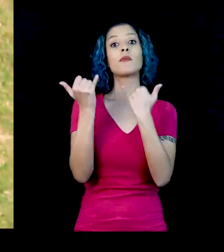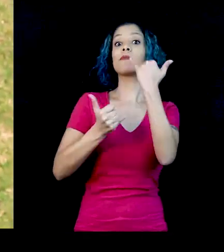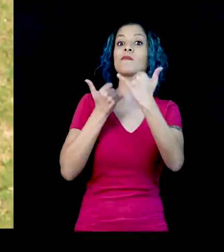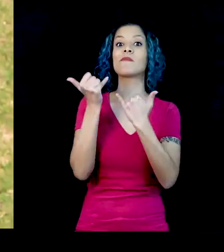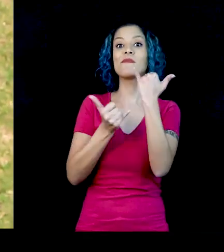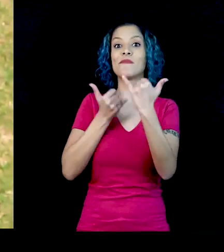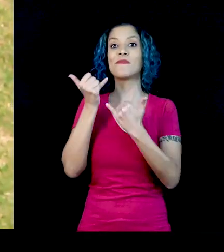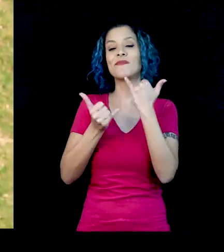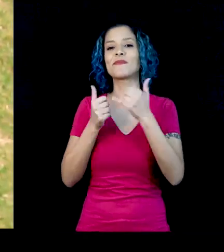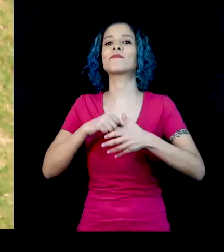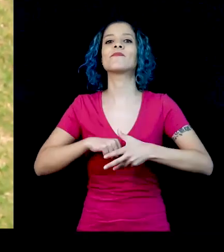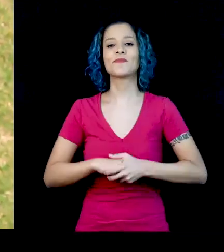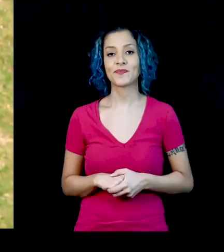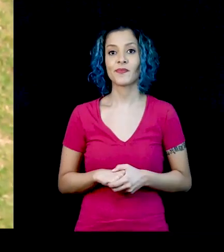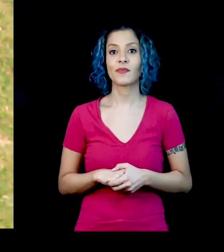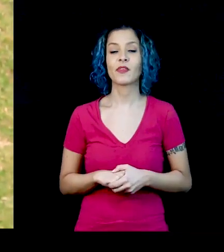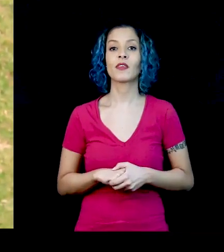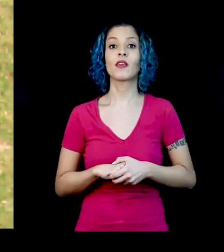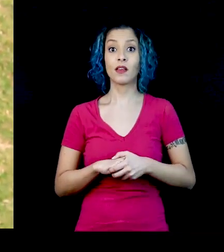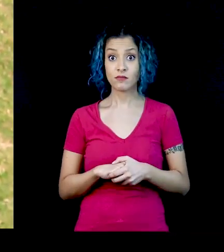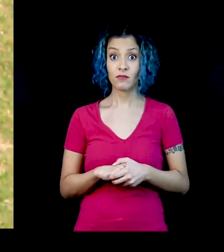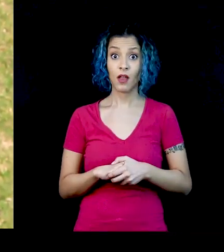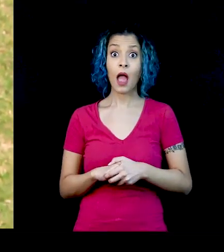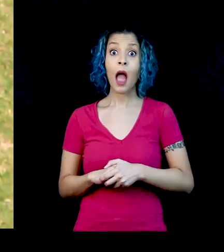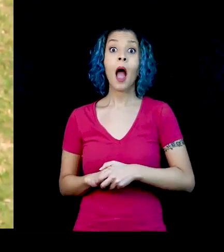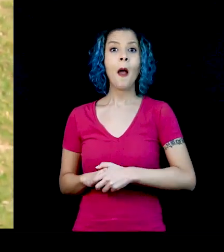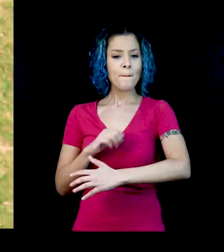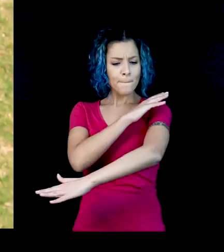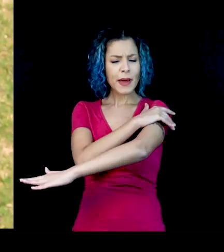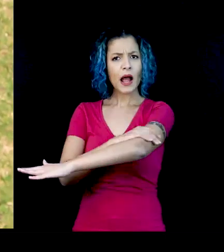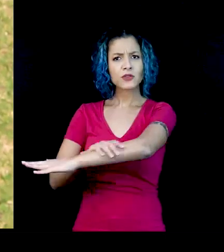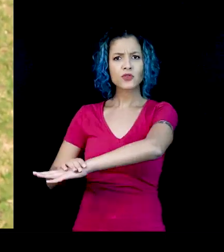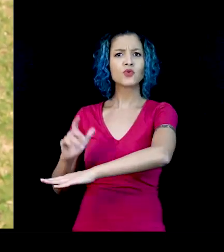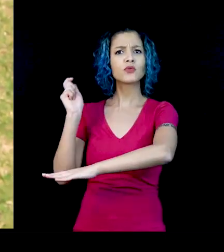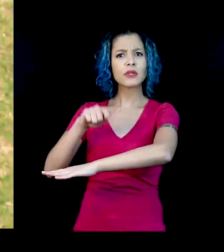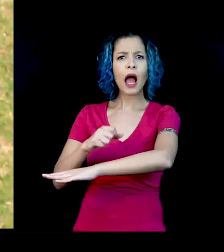quantas mãos cabem dentro do seu braço?